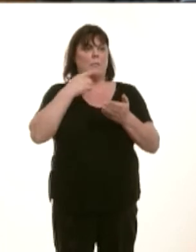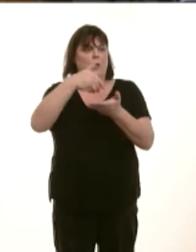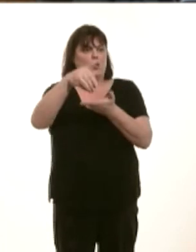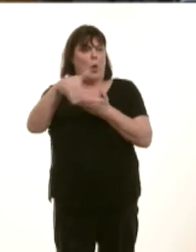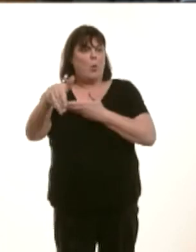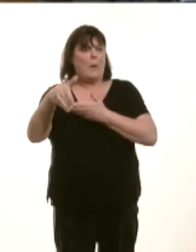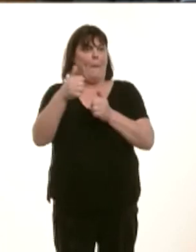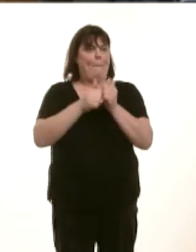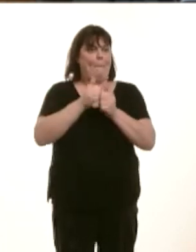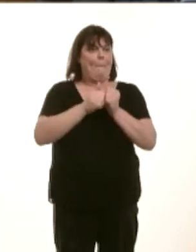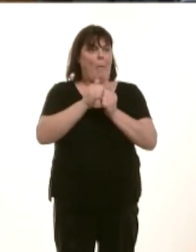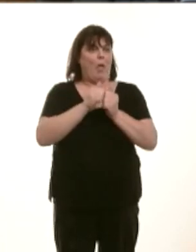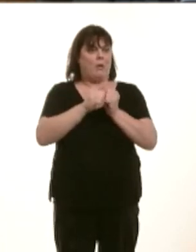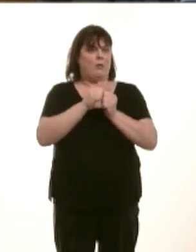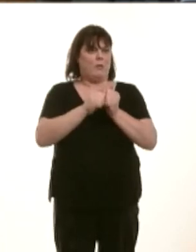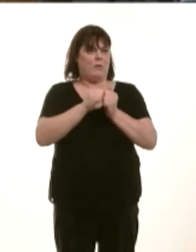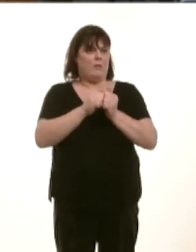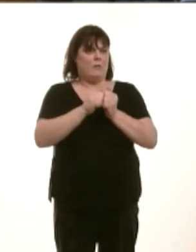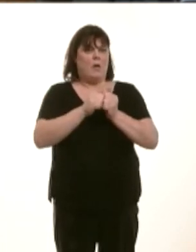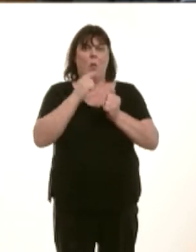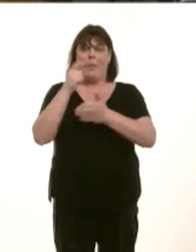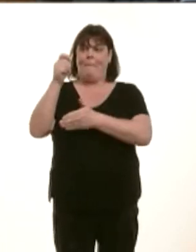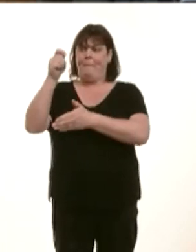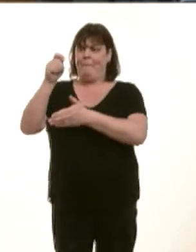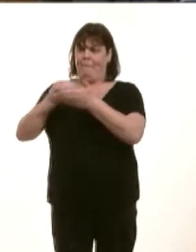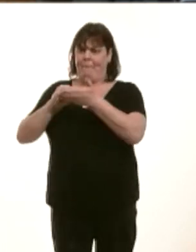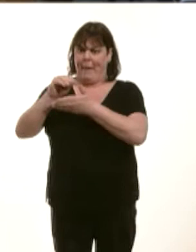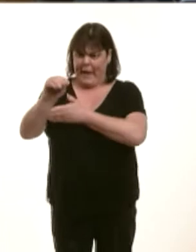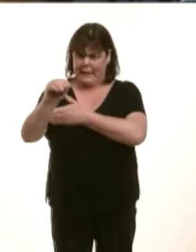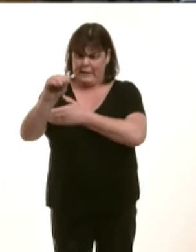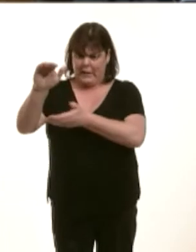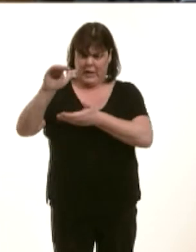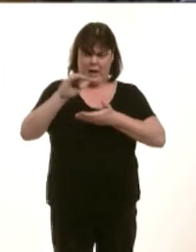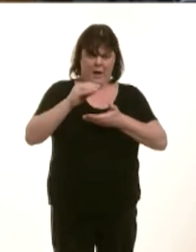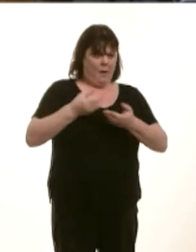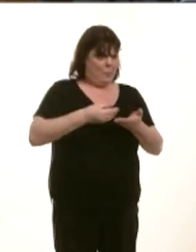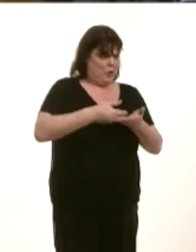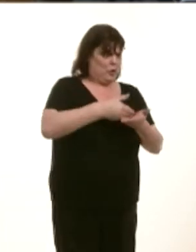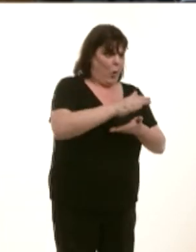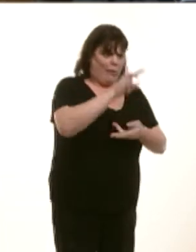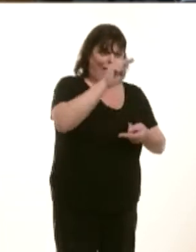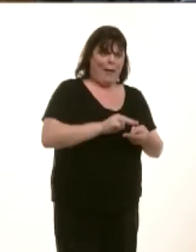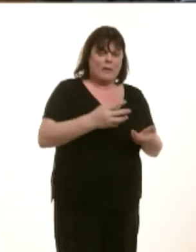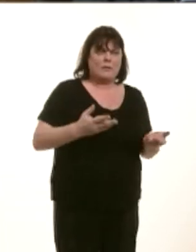pris maen nhw wedi ei roi wrth ei brynu. Ond rwyín siwr y bydd y Dirprwy Weinidog yn parhau